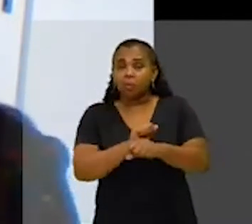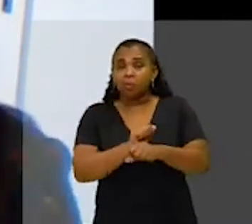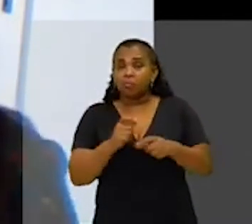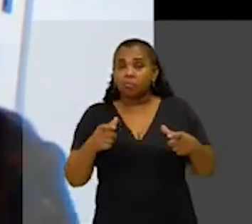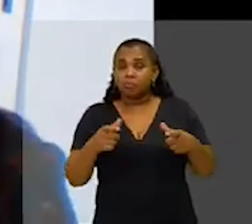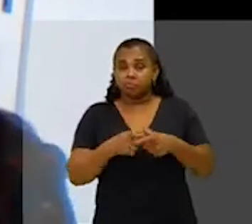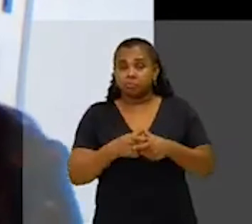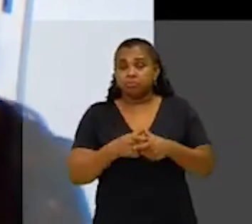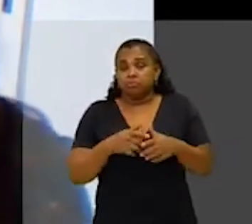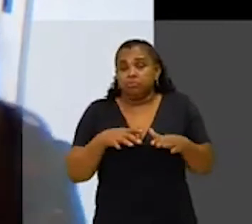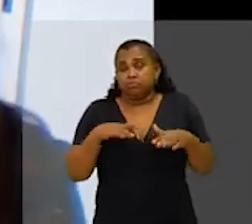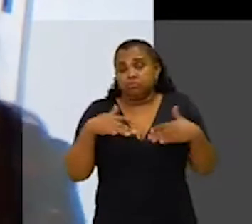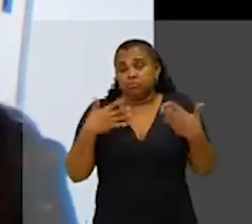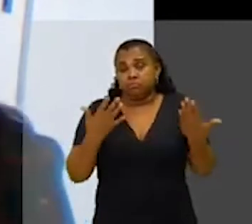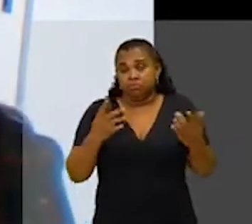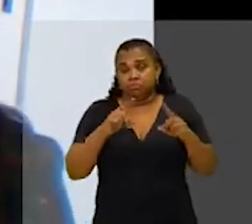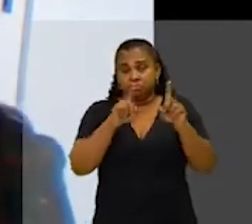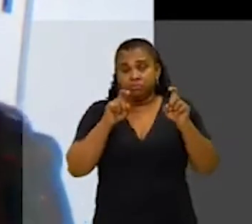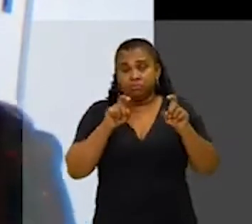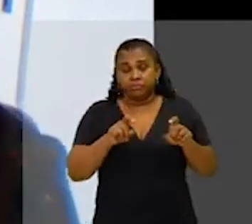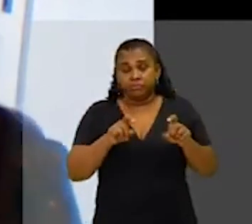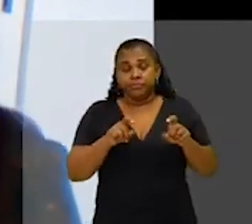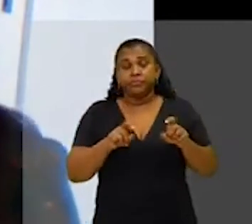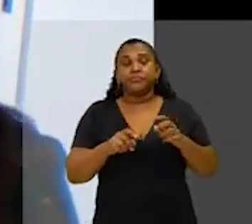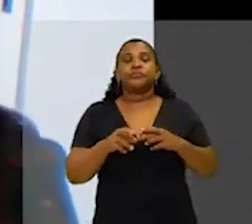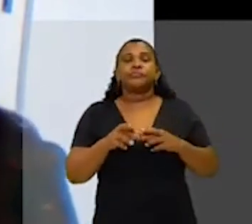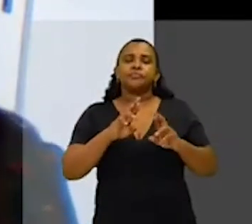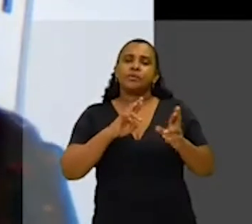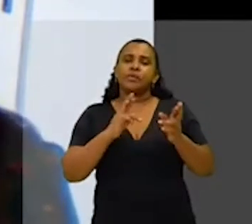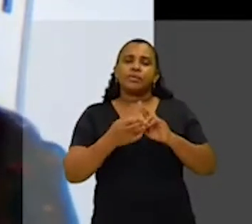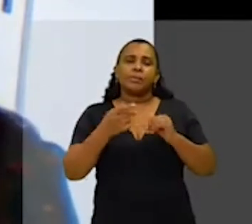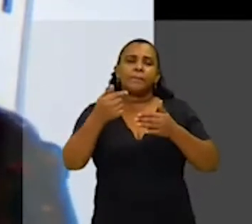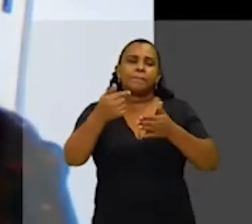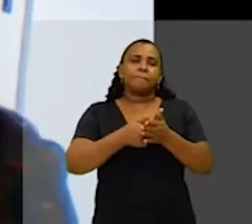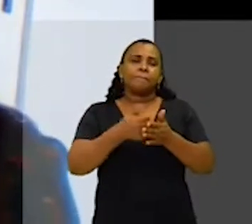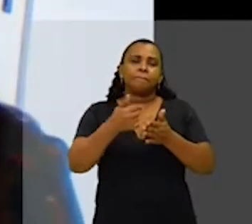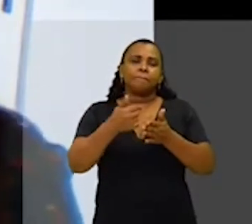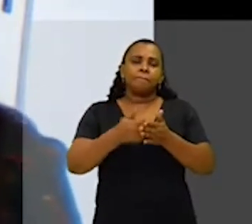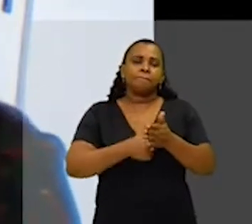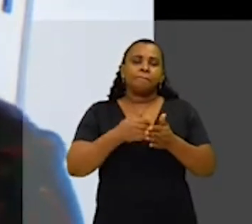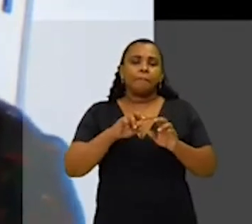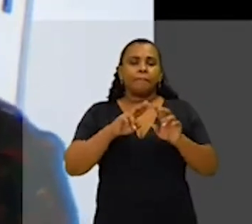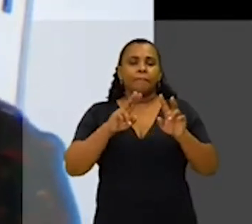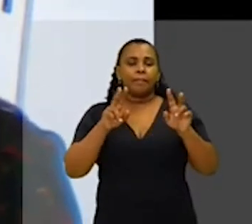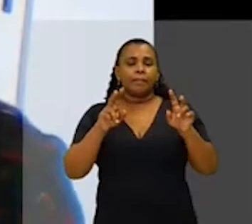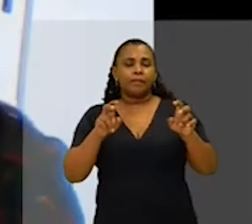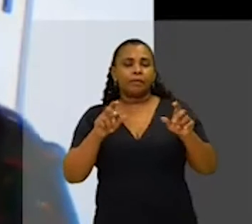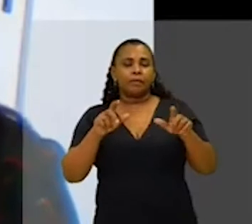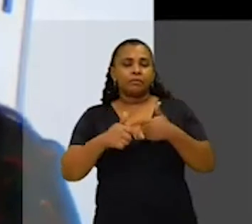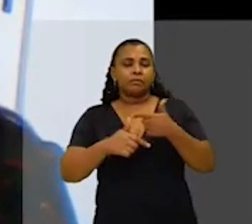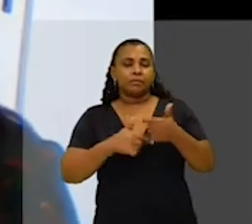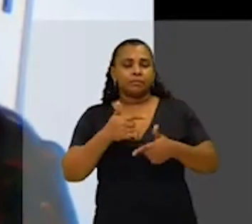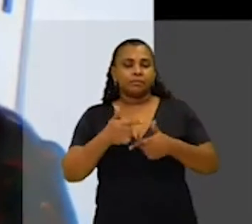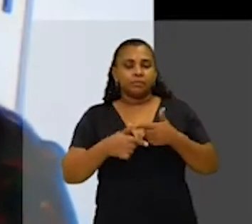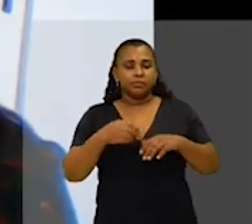a segunda eu acho que em torno de nosso trabalho que a gente realizou algumas recomendações que